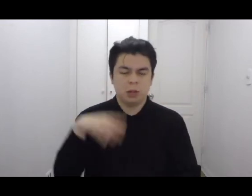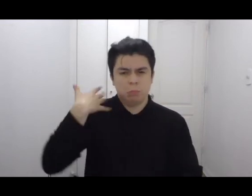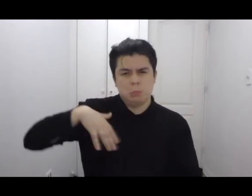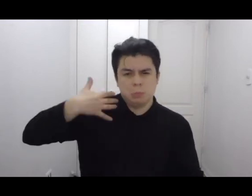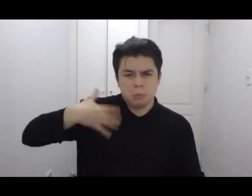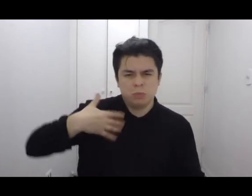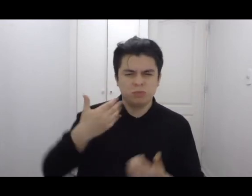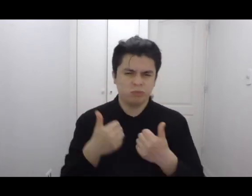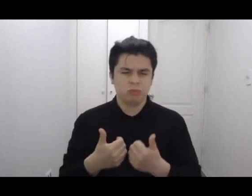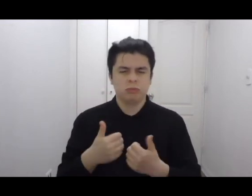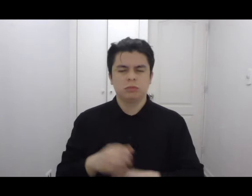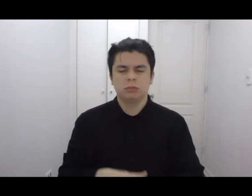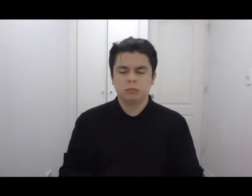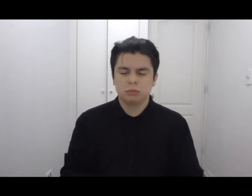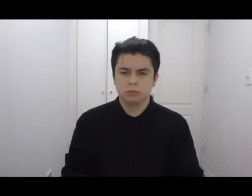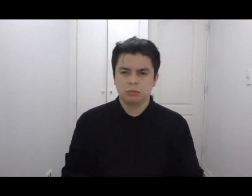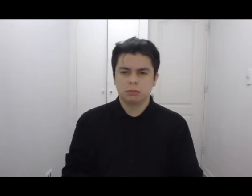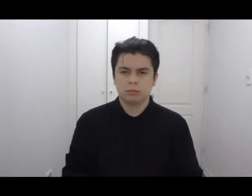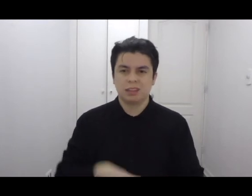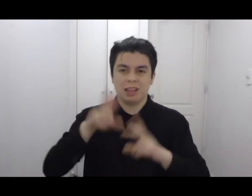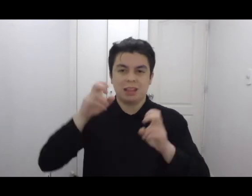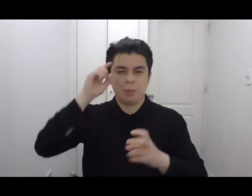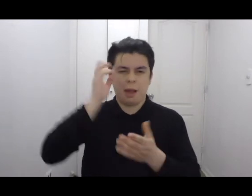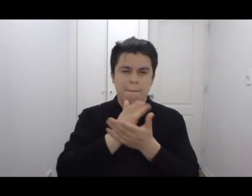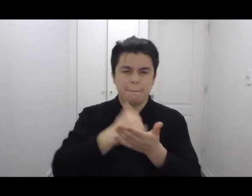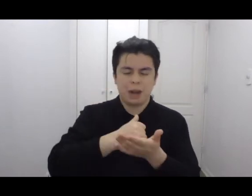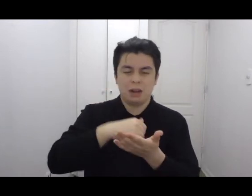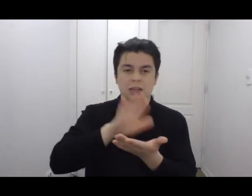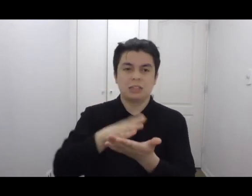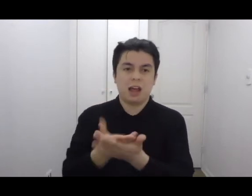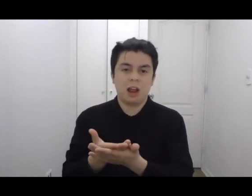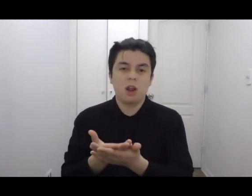se podrían informar también, super importantes, planes de salud de alimentación